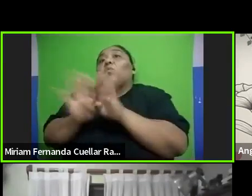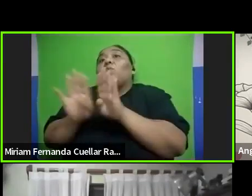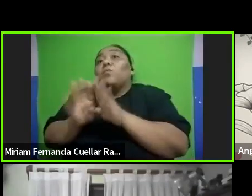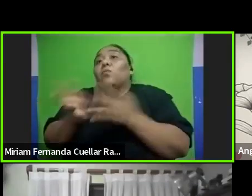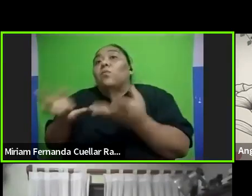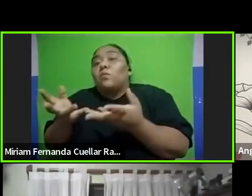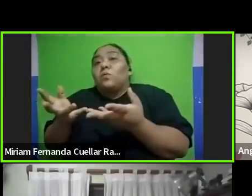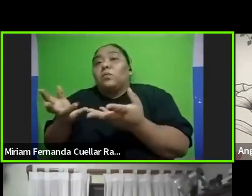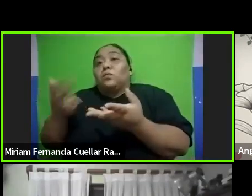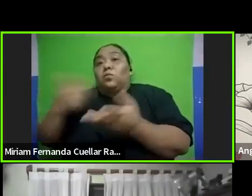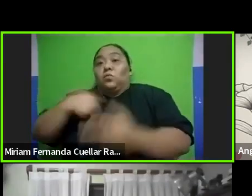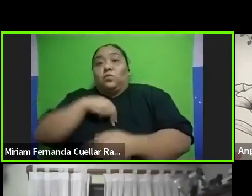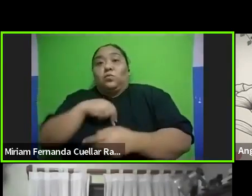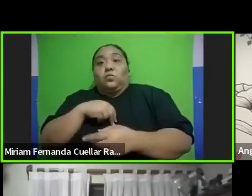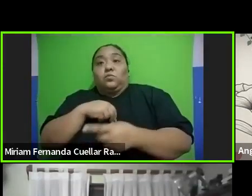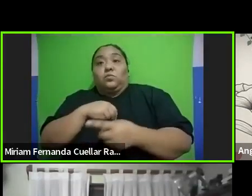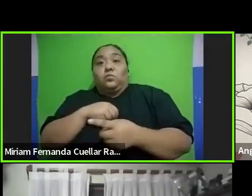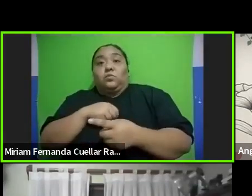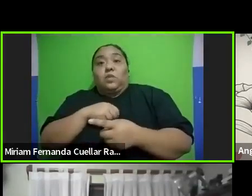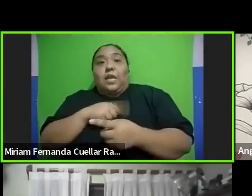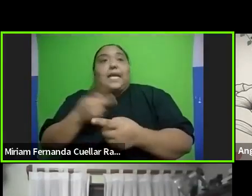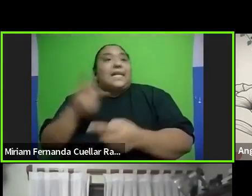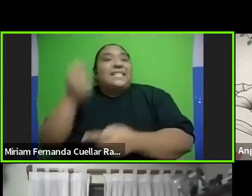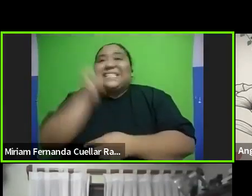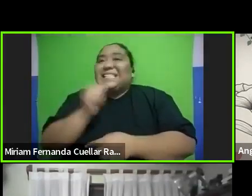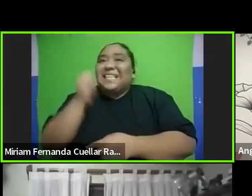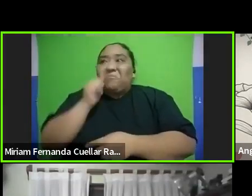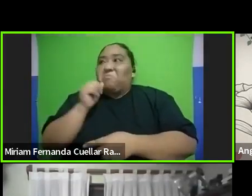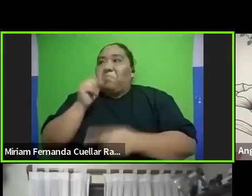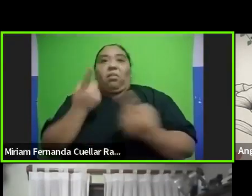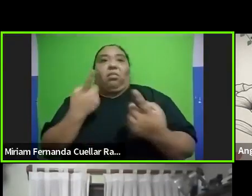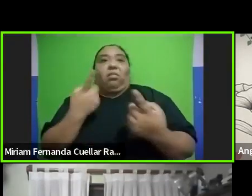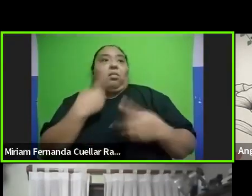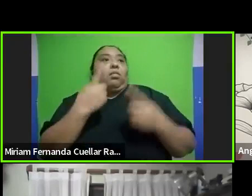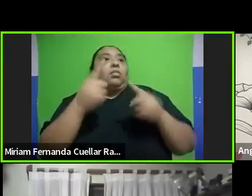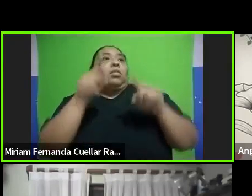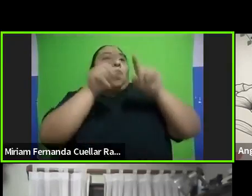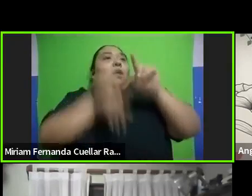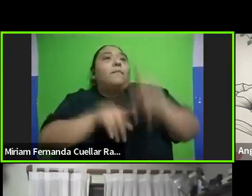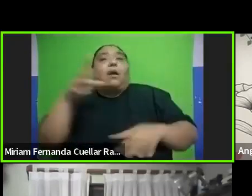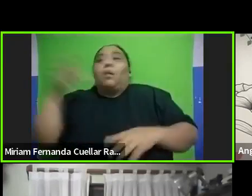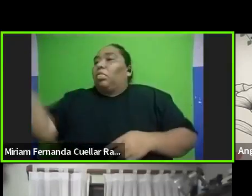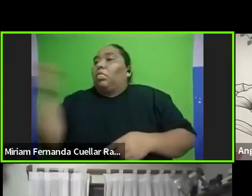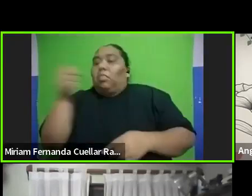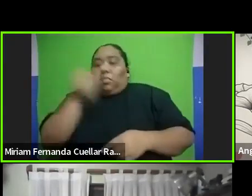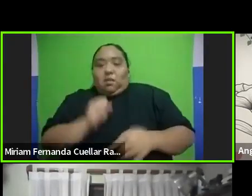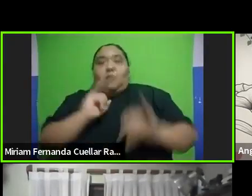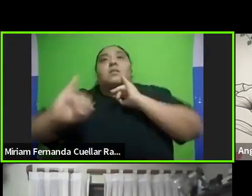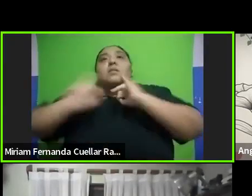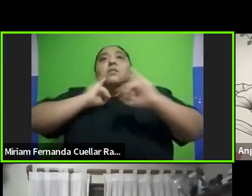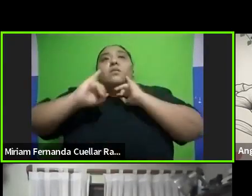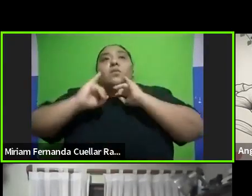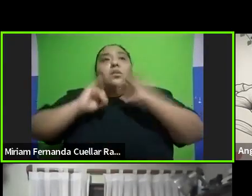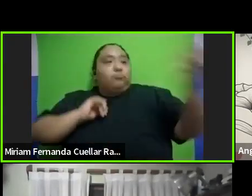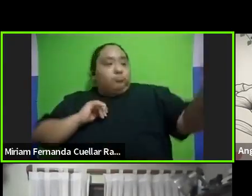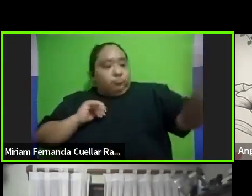este Este Uno de los problemas era que dependerá de un intérprete intérprete. Entonces el que va me